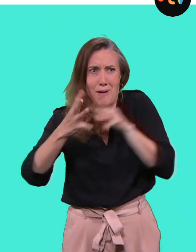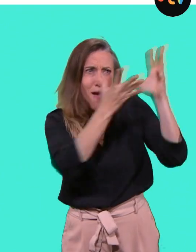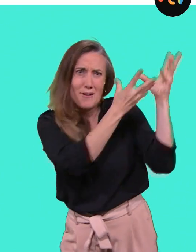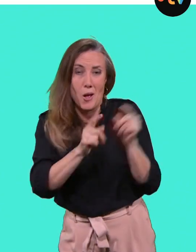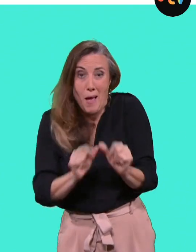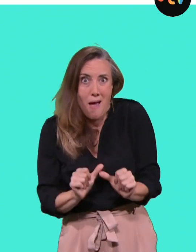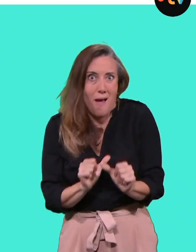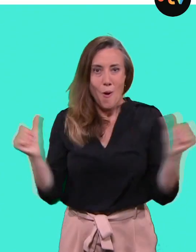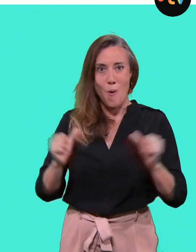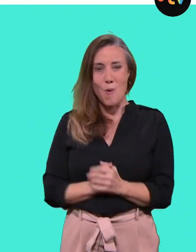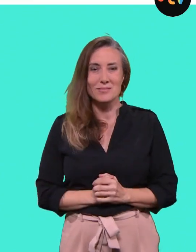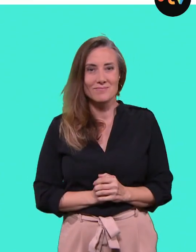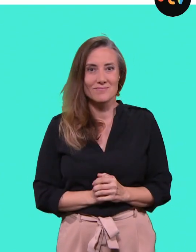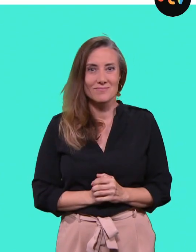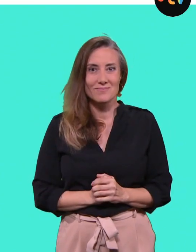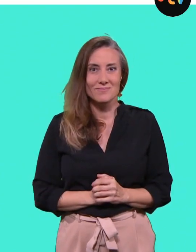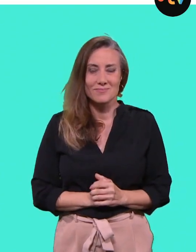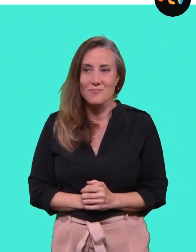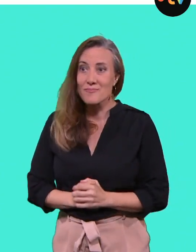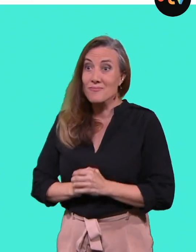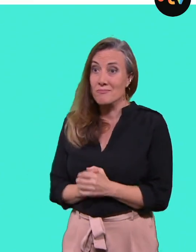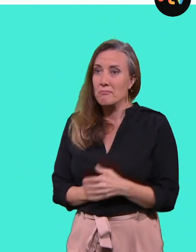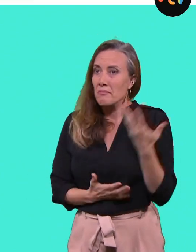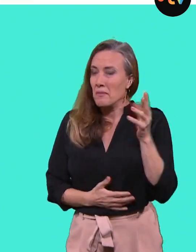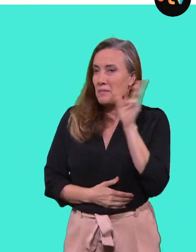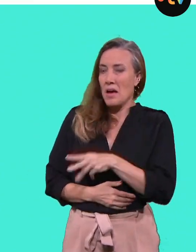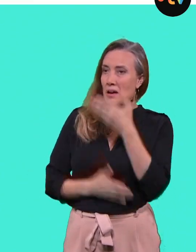De retour à Limoges, où il vit et travaille, il est accueilli en héros.